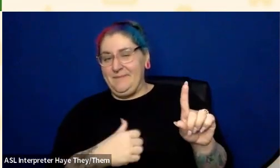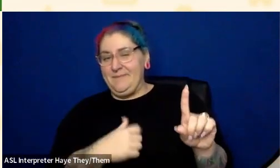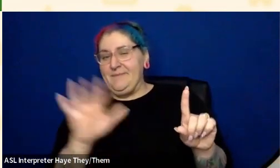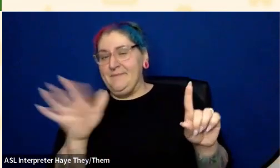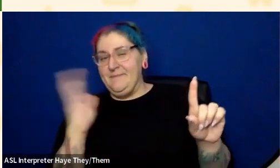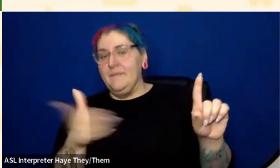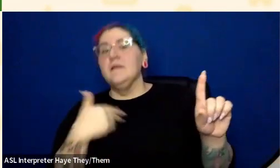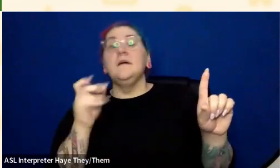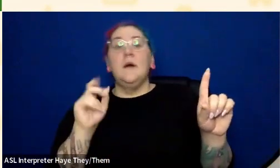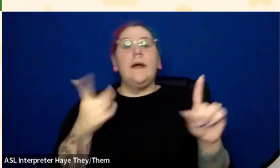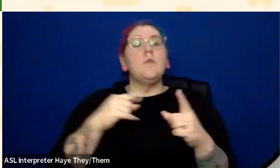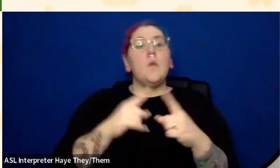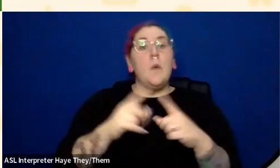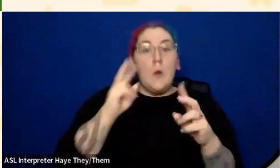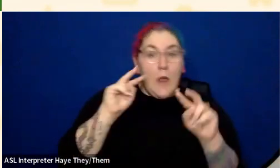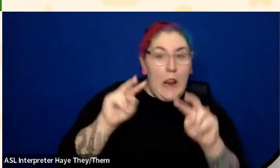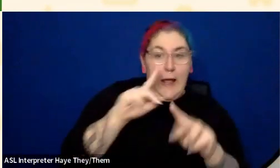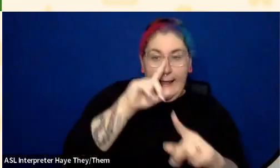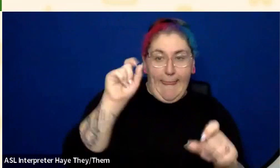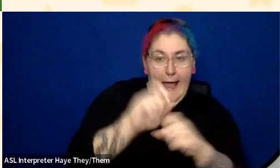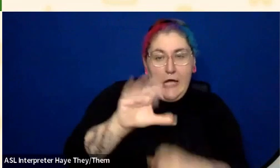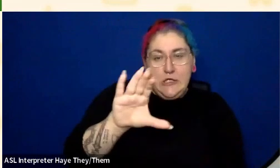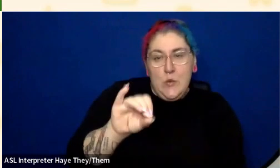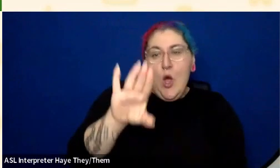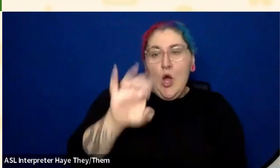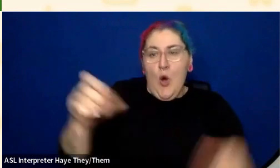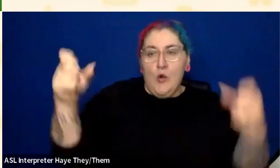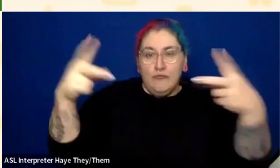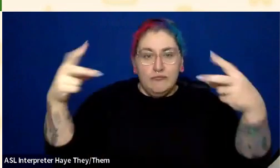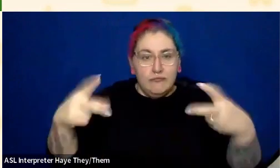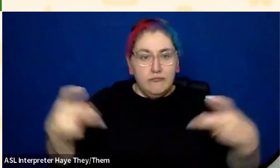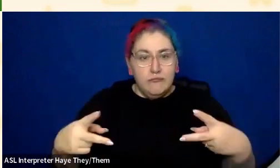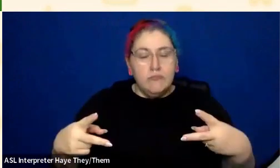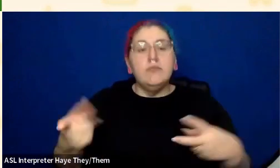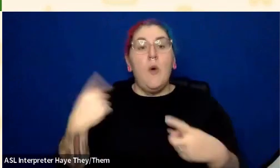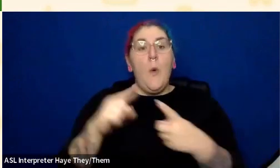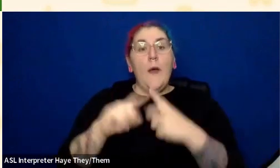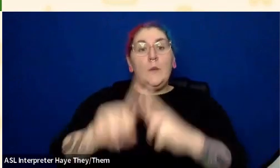Entonces, cuando miramos nuestro código, comenzando con el HTML, porque ¿dónde más podemos empezar sino con los huesos de nuestro sitio?,